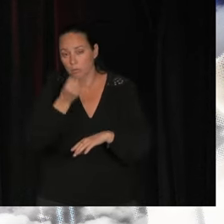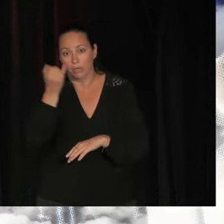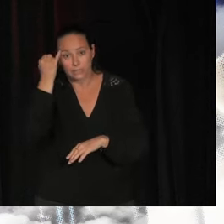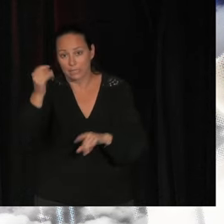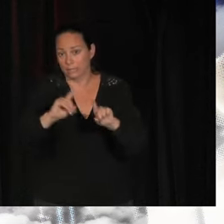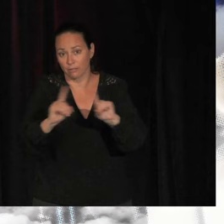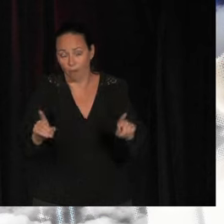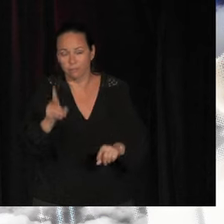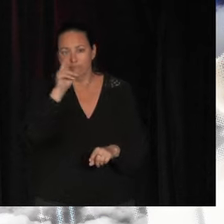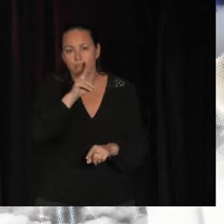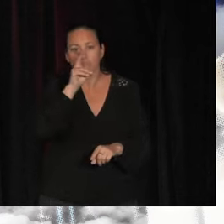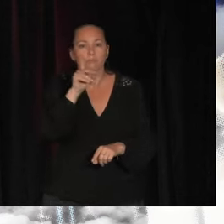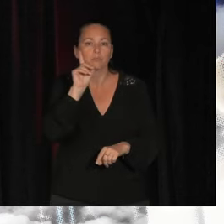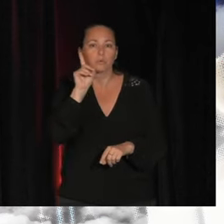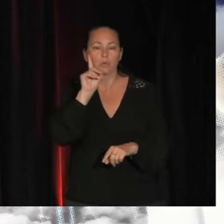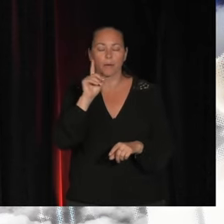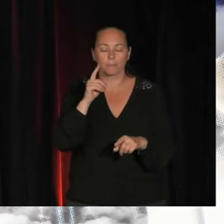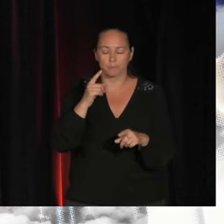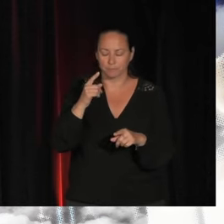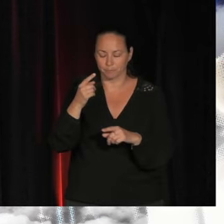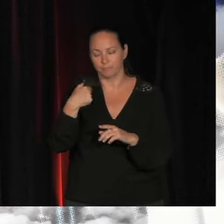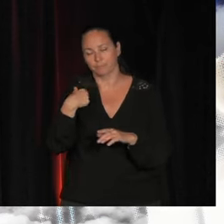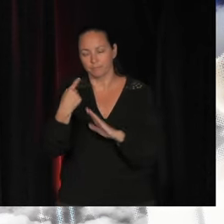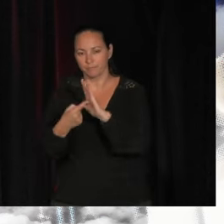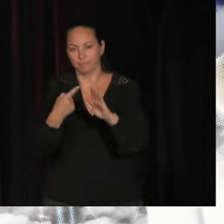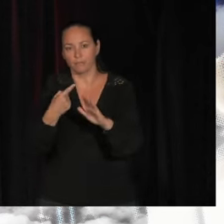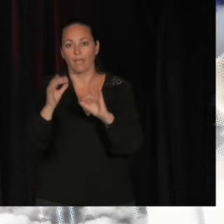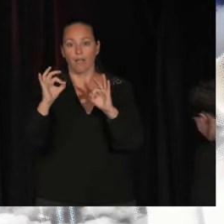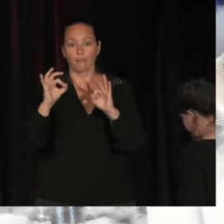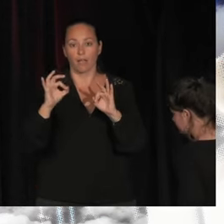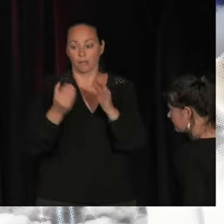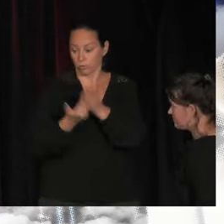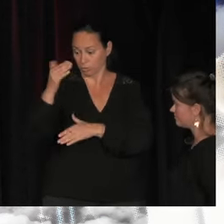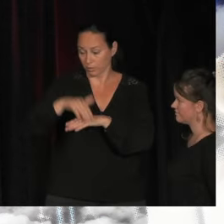C'était rigolo parce que tout à l'heure, du coup, là, je fais un petit rappel à ce qui s'est passé dans la journée, aujourd'hui, à Pompidou,